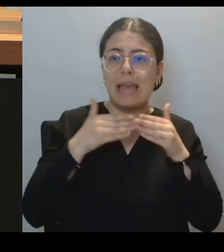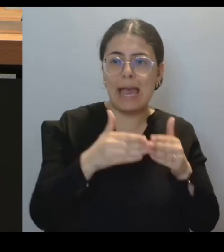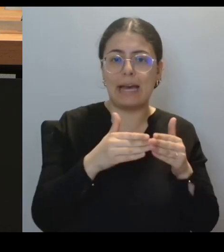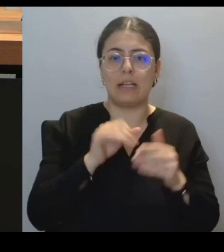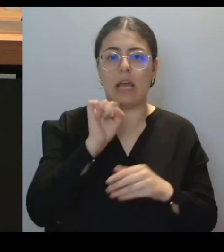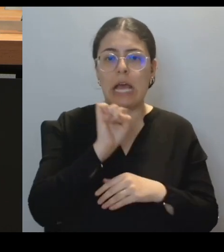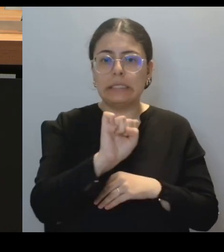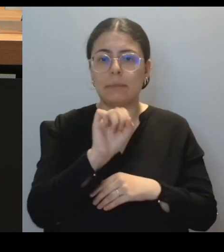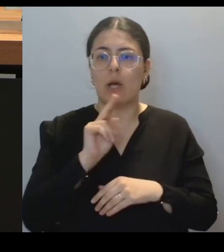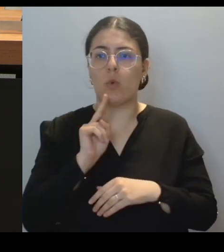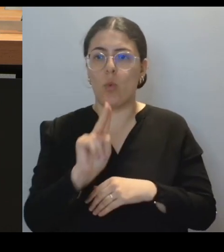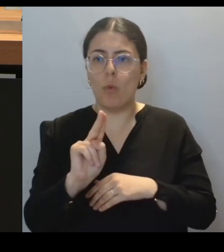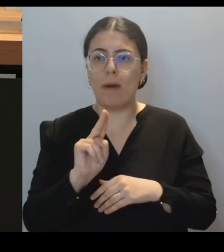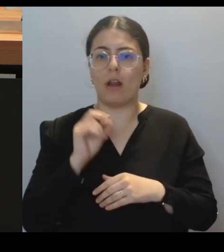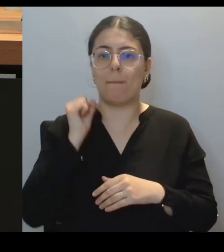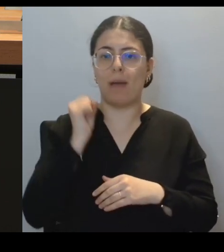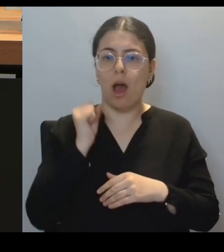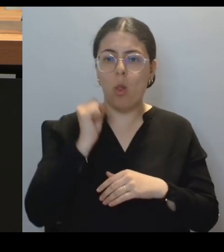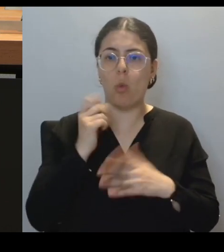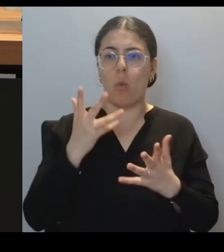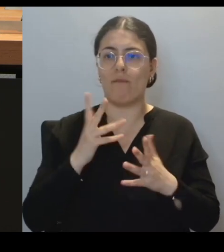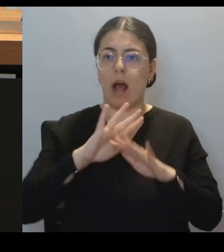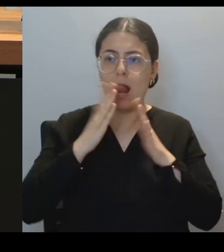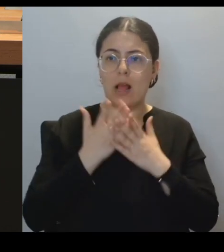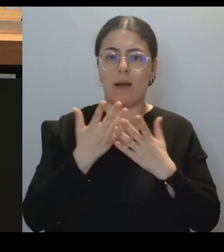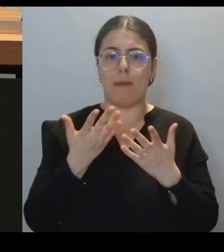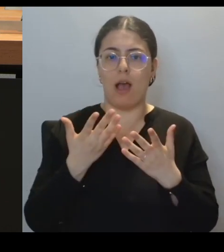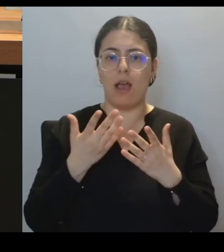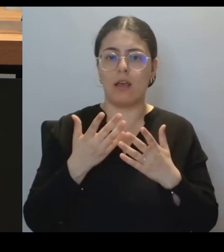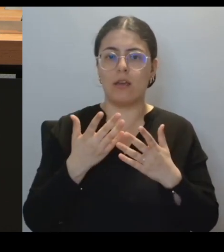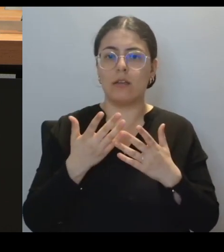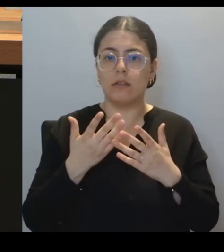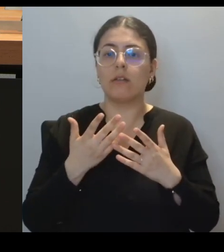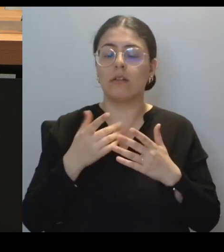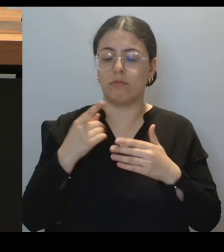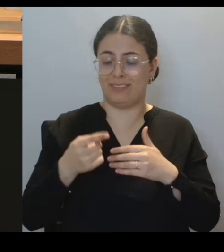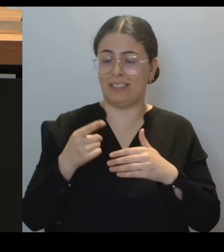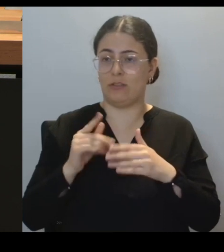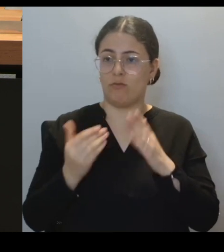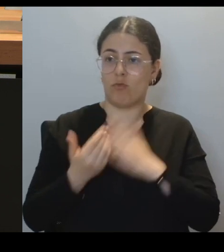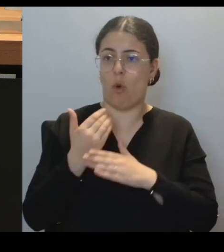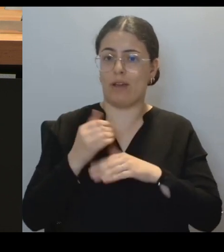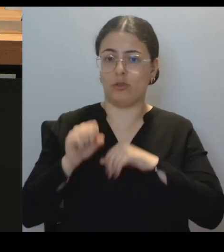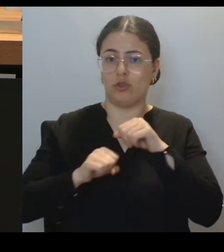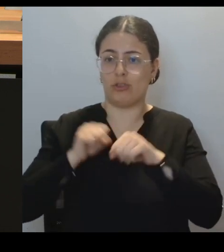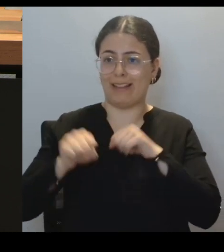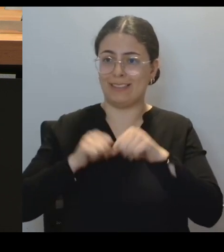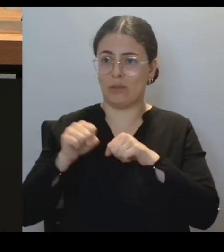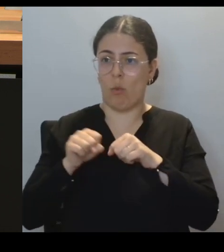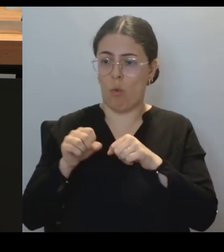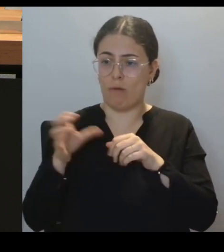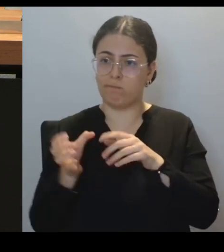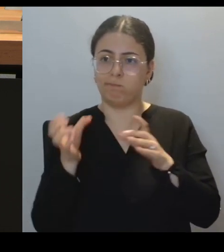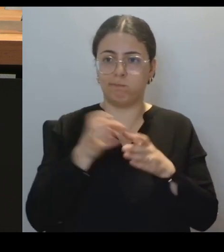mit mindestens einer Station des öffentlichen Fahrrad livesystems ausgestattet. Gleiches gilt für die zahlreichen Bus